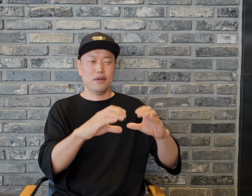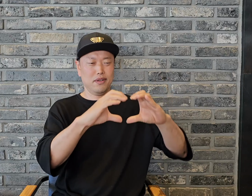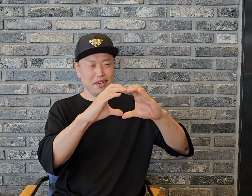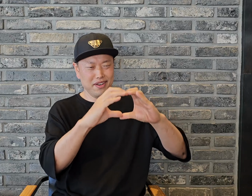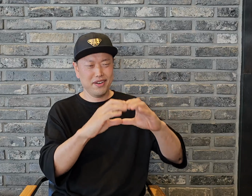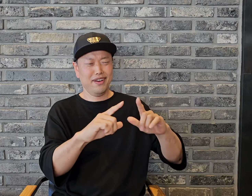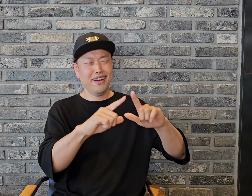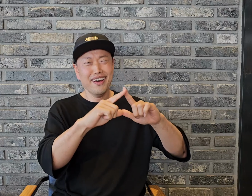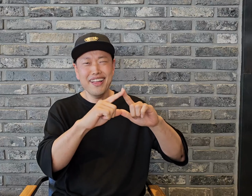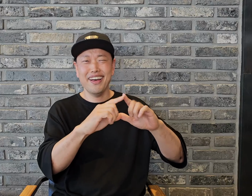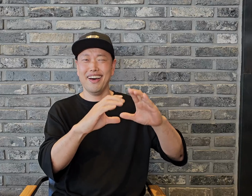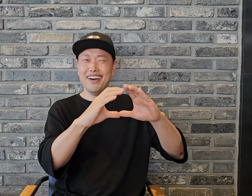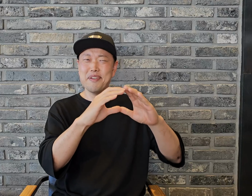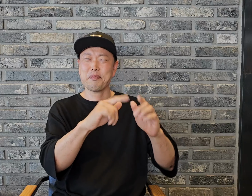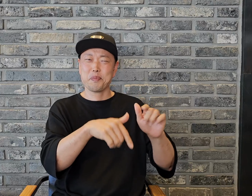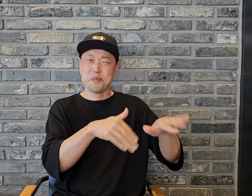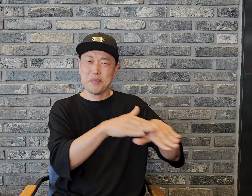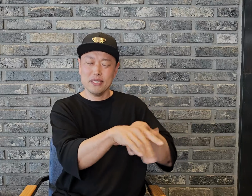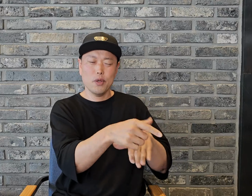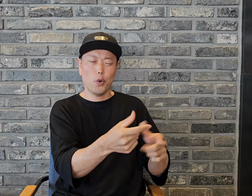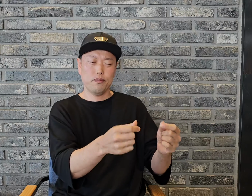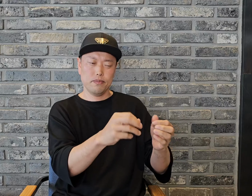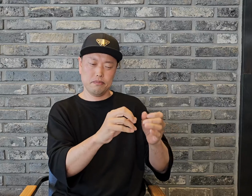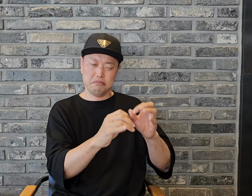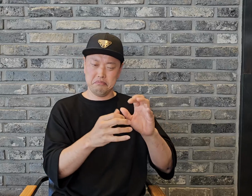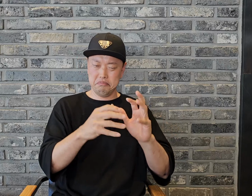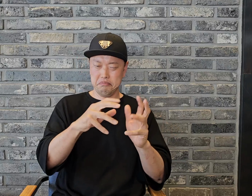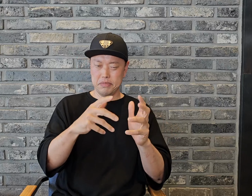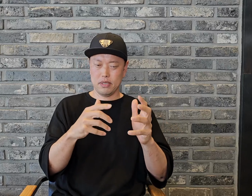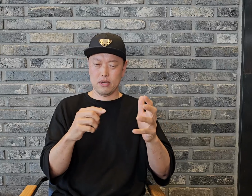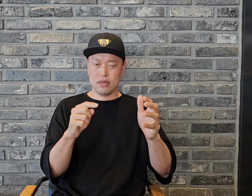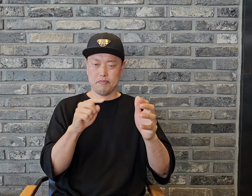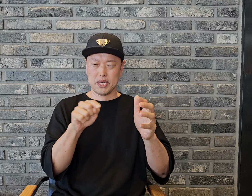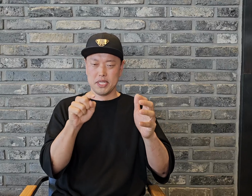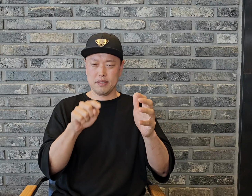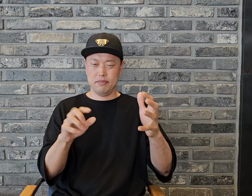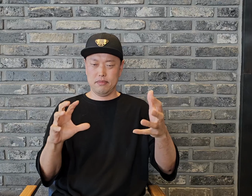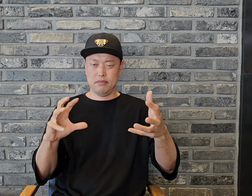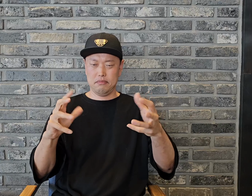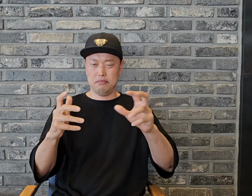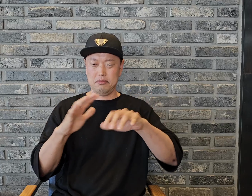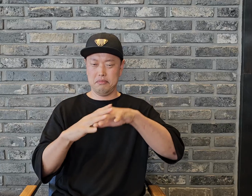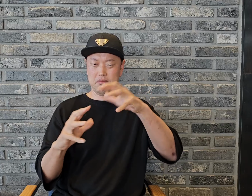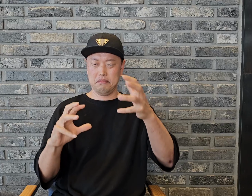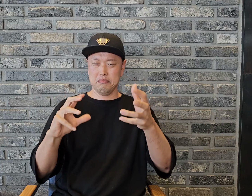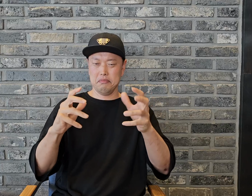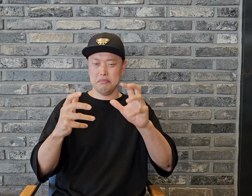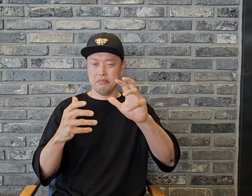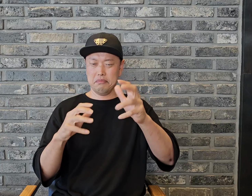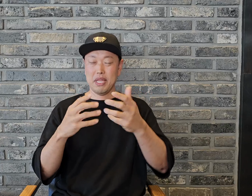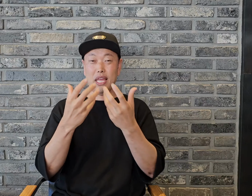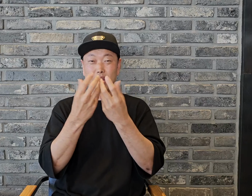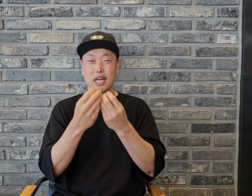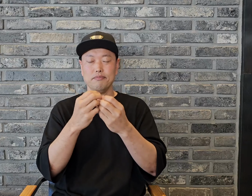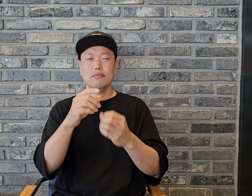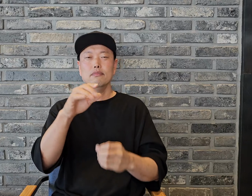표현하는 스타일이 다 다르잖아요? 수어를 이렇게 저렇게 구성해 보는 거죠 예를 들어볼게요